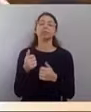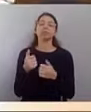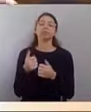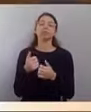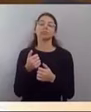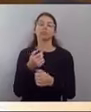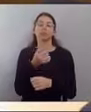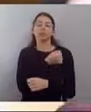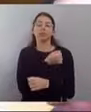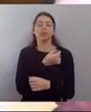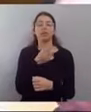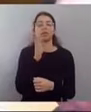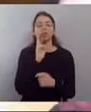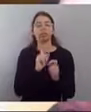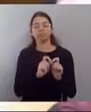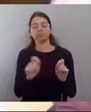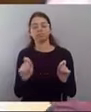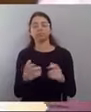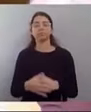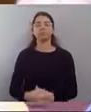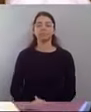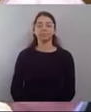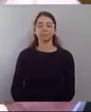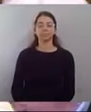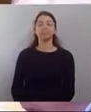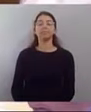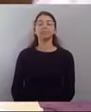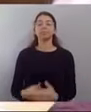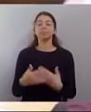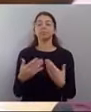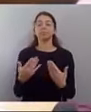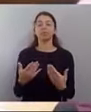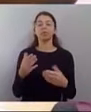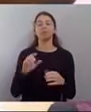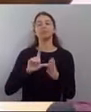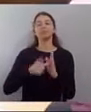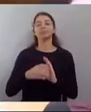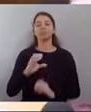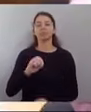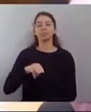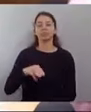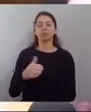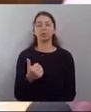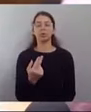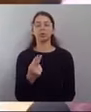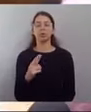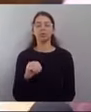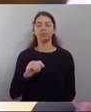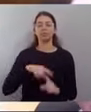digitais. Ora, o projeto Combus iniciou-se em 2018